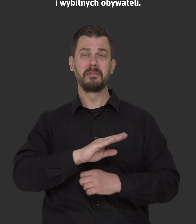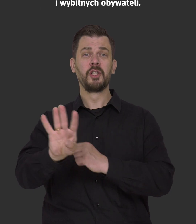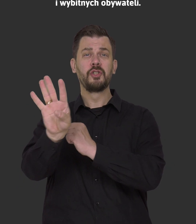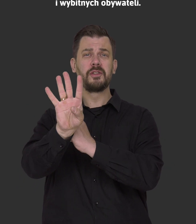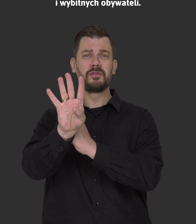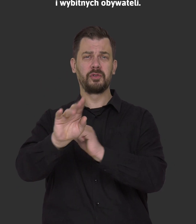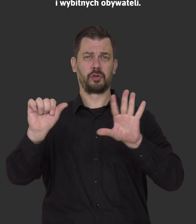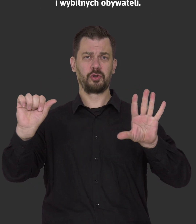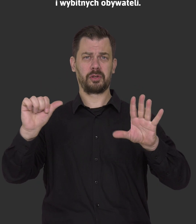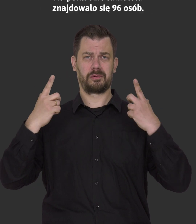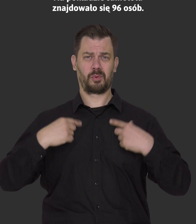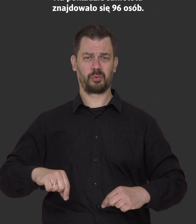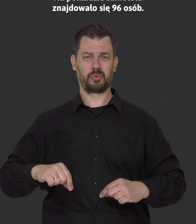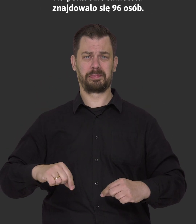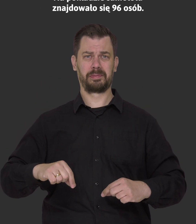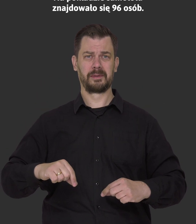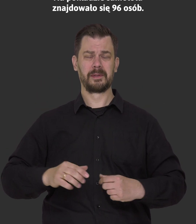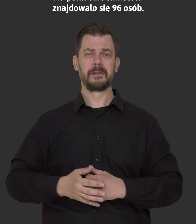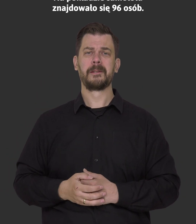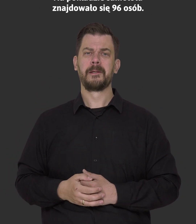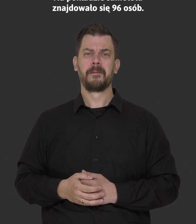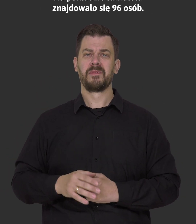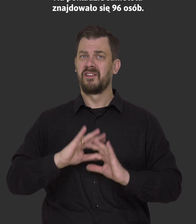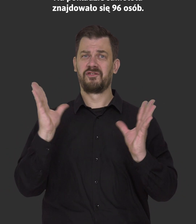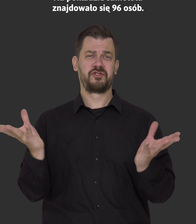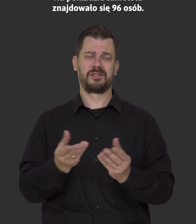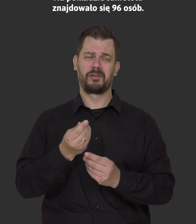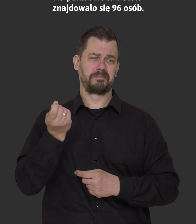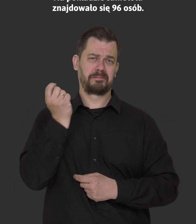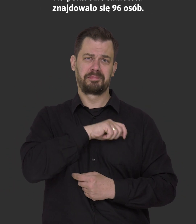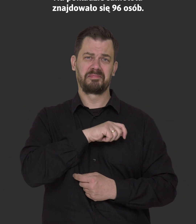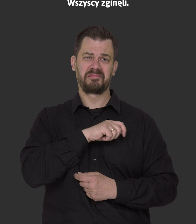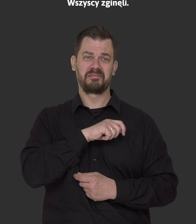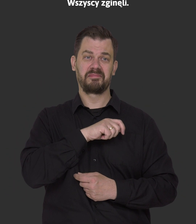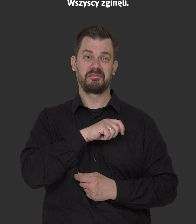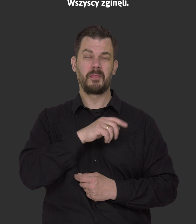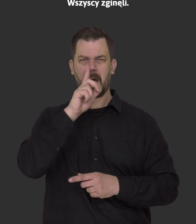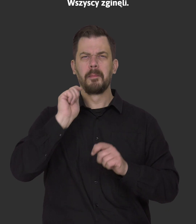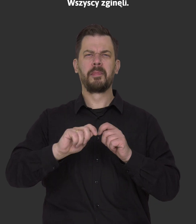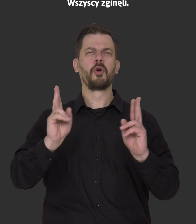i wybitnych obywateli. Na pokładzie samolotu znajdowało się 96 osób. Wszyscy zginęli.